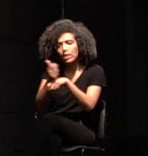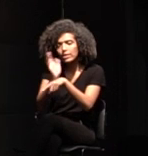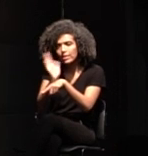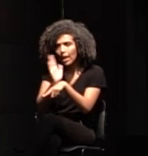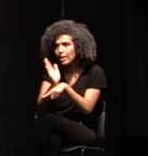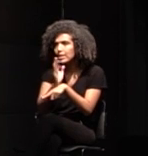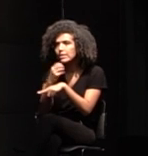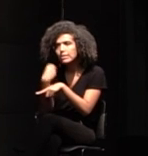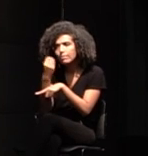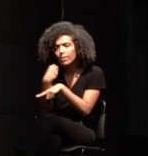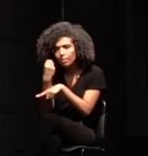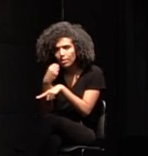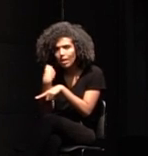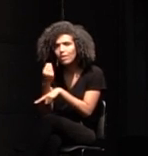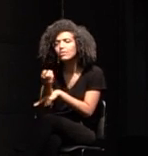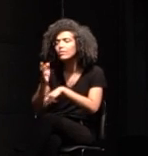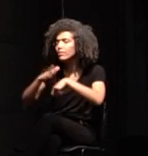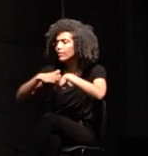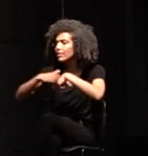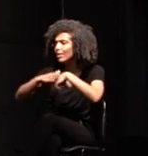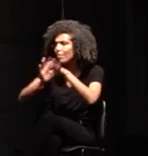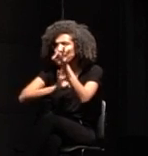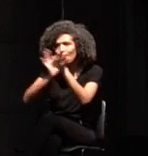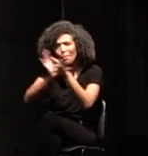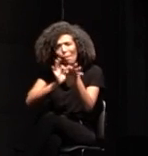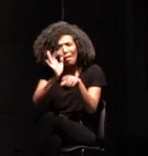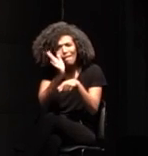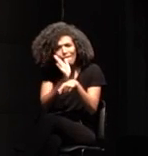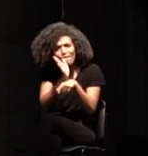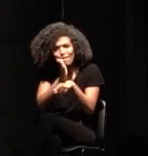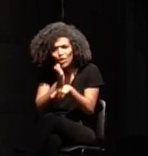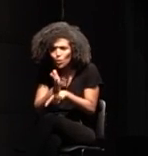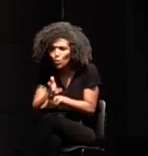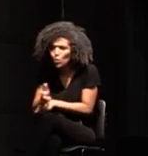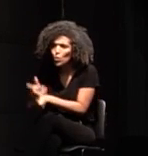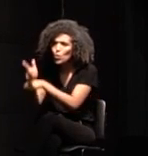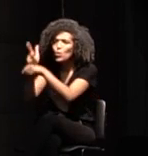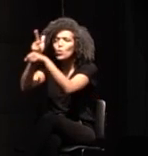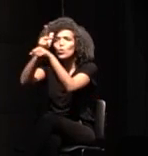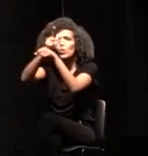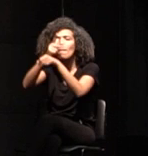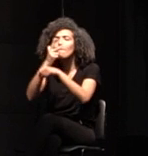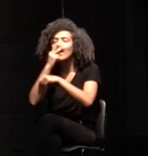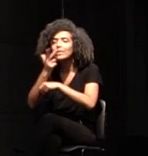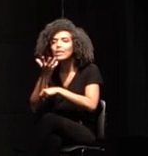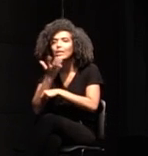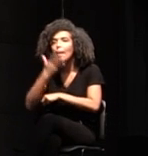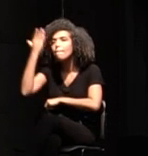que estão fazendo filme após filme em busca da comprovação de uma tese,